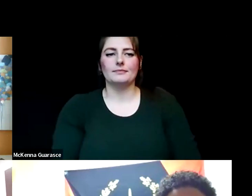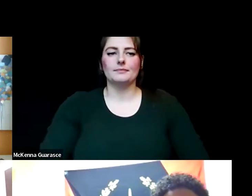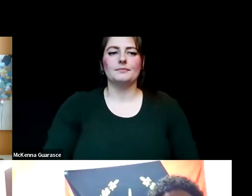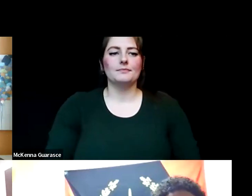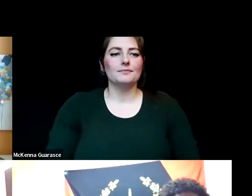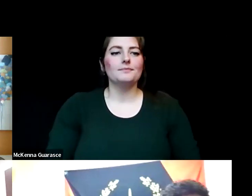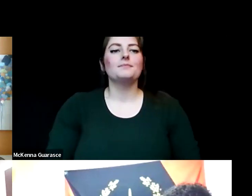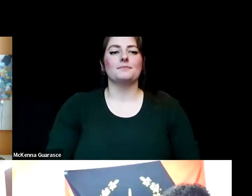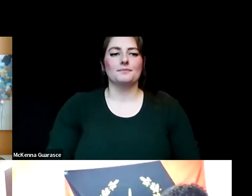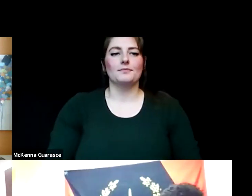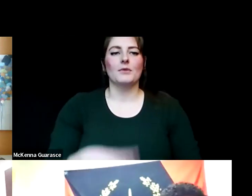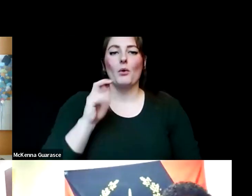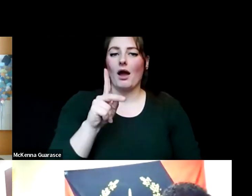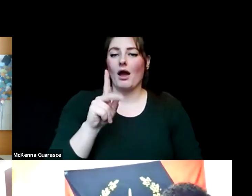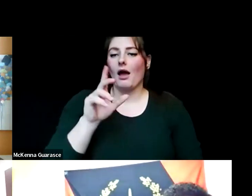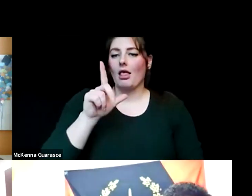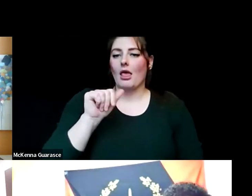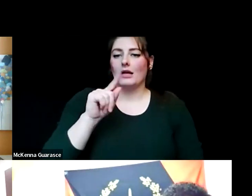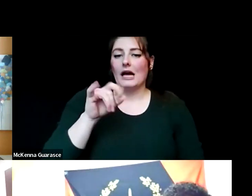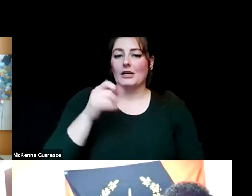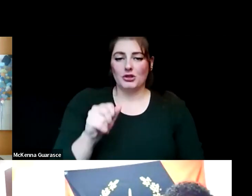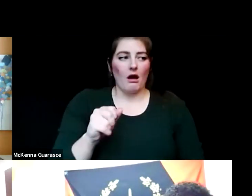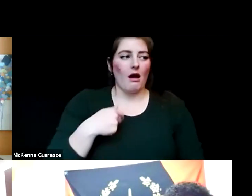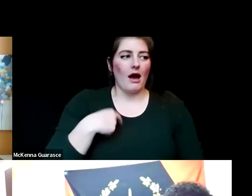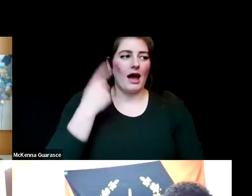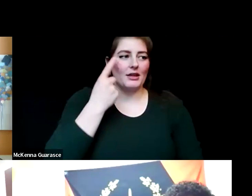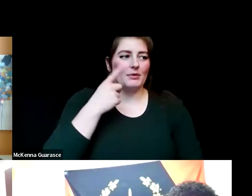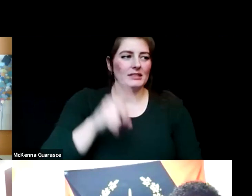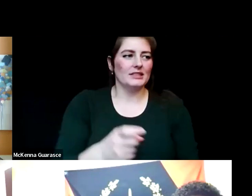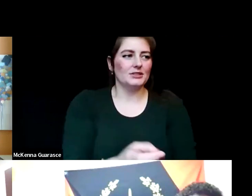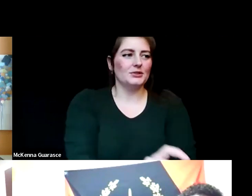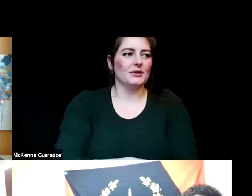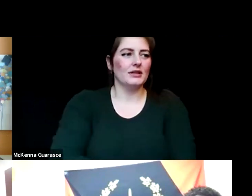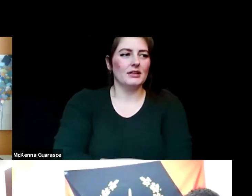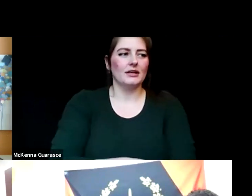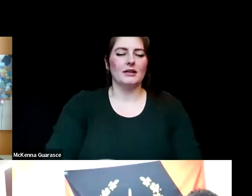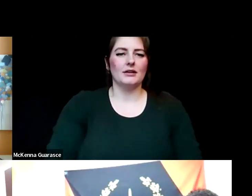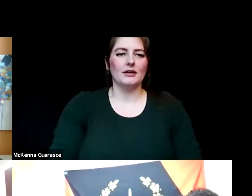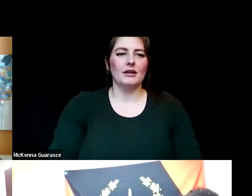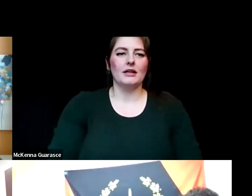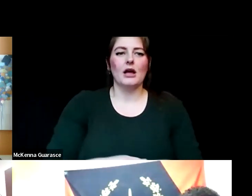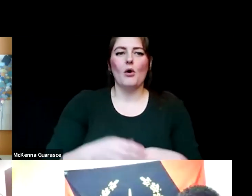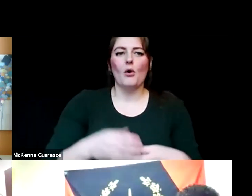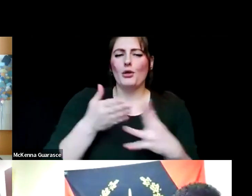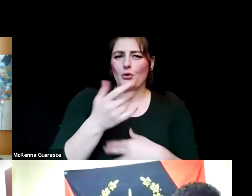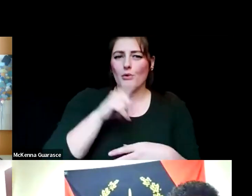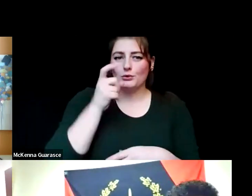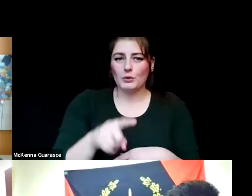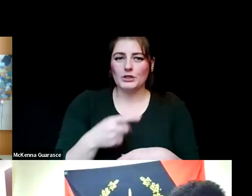Bien, LaTasha, creo que vamos a necesitar escuchar más de ti, vi que hay varias preguntas relacionadas